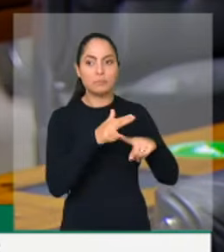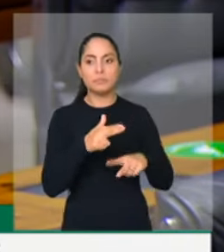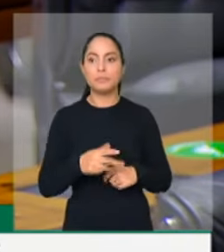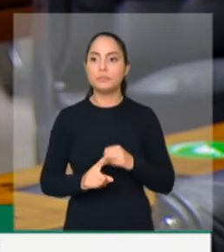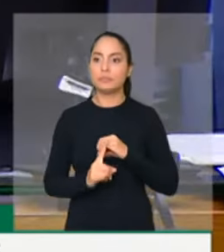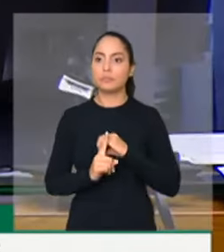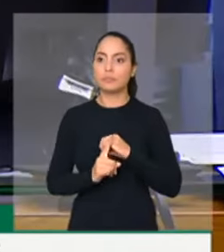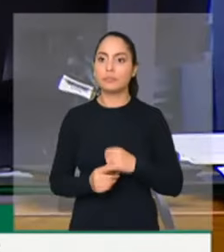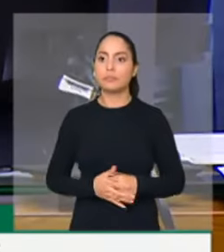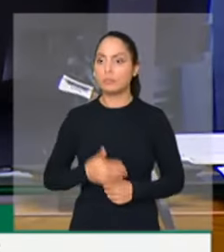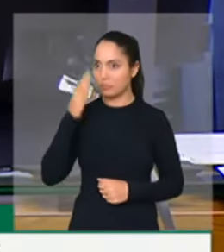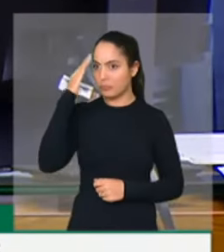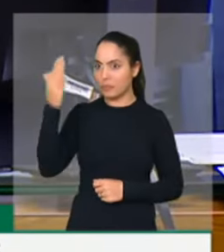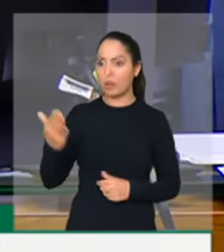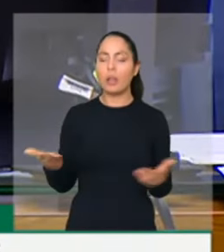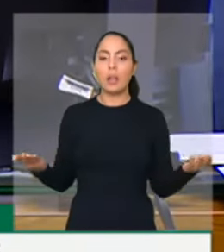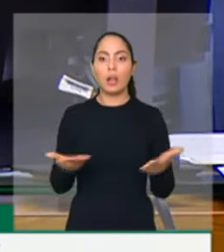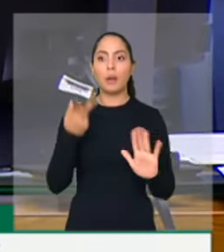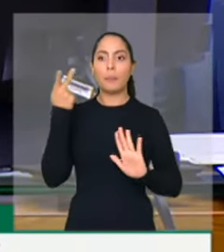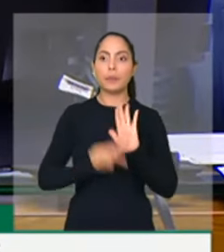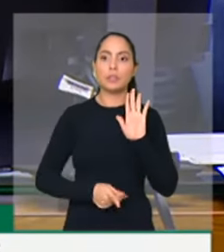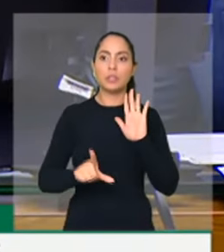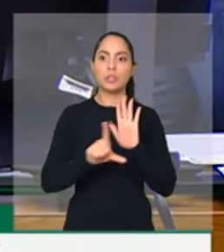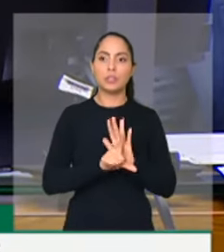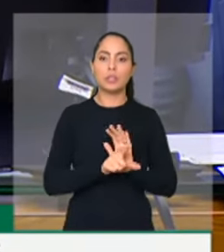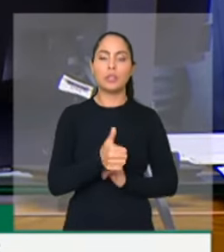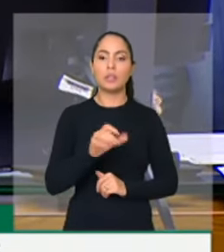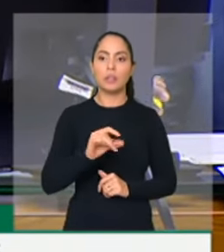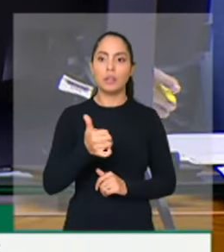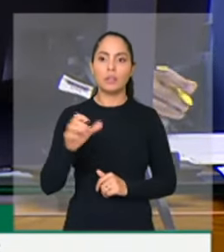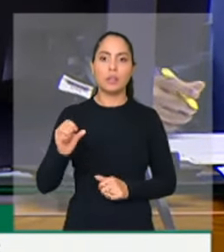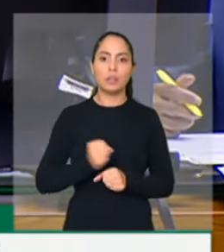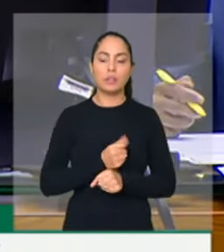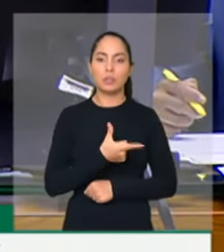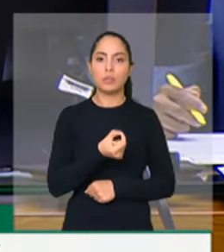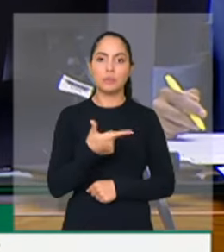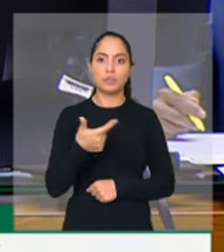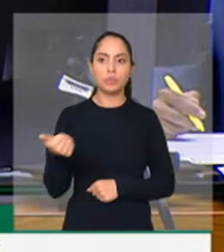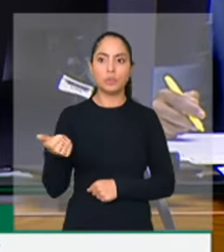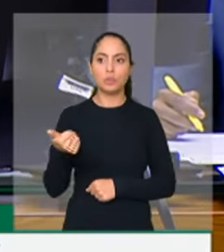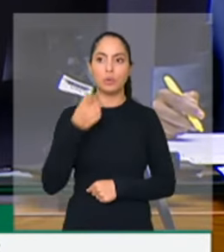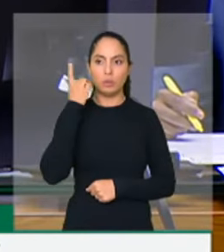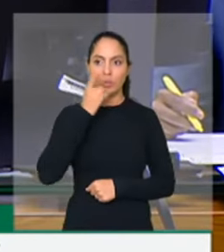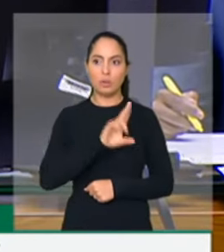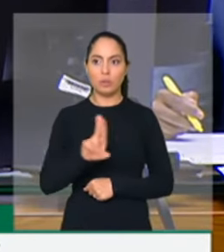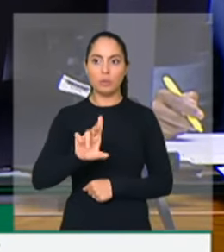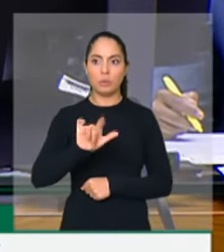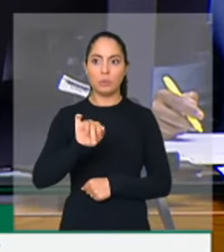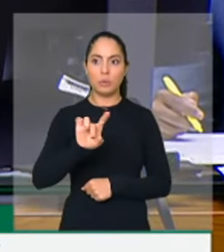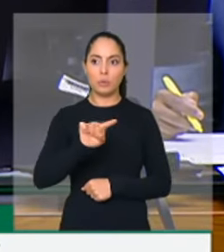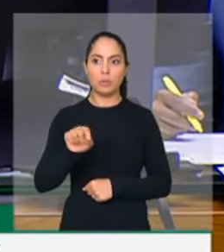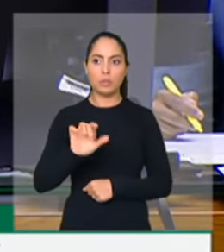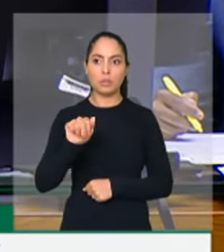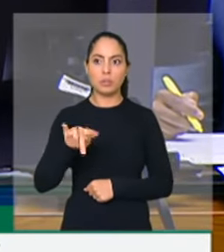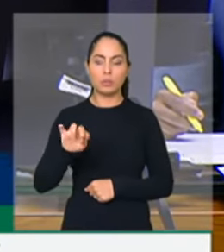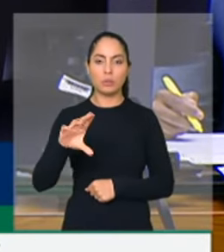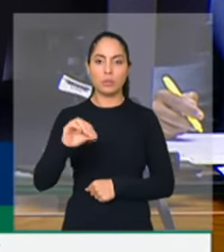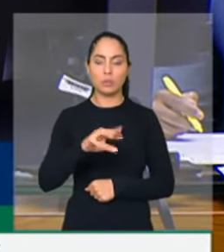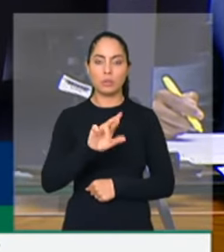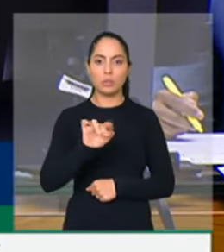1010/21, DO SENHOR... LUIZ ANTÔNIO TEIXEIRA JÚ NIOR. DISCUSSÃO EM TURNO ÚNICO DO PROJETO DE LEI N° 1010/21 QUE CRIA O PROGRAMA PRÓLEITOS, ENQUANTO DURAR A EMERGÊNCIA